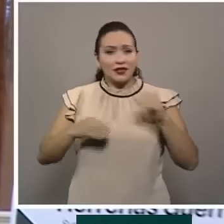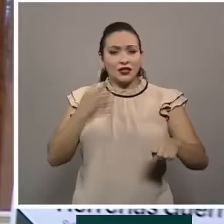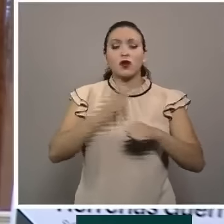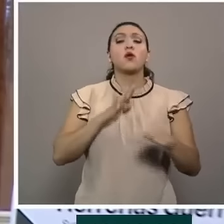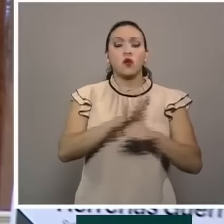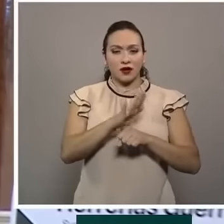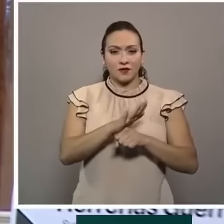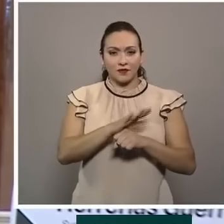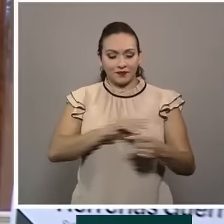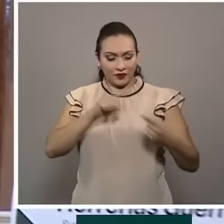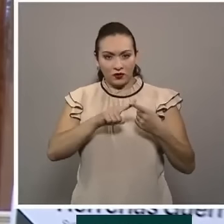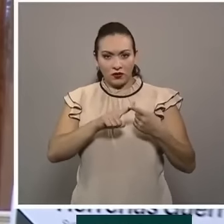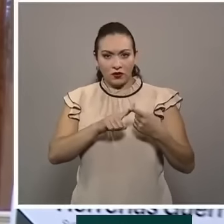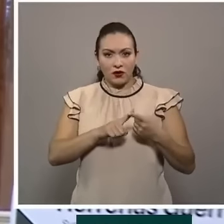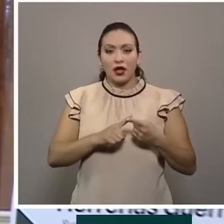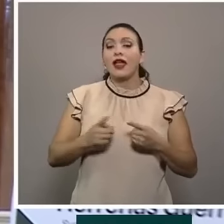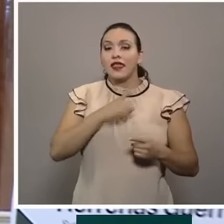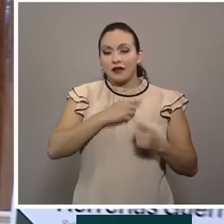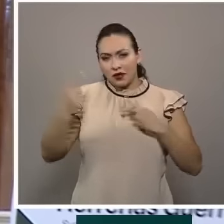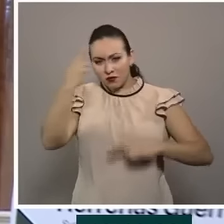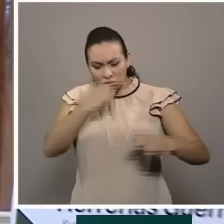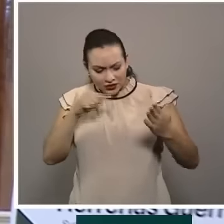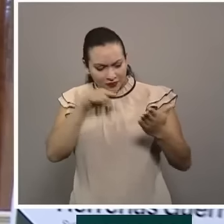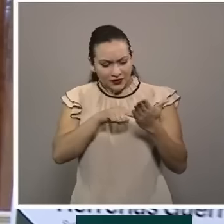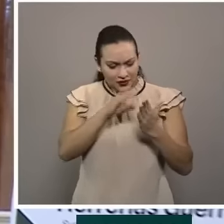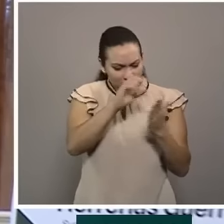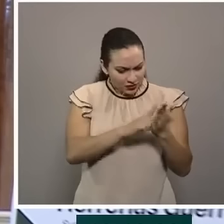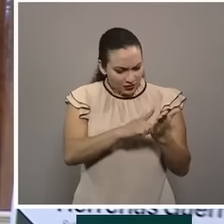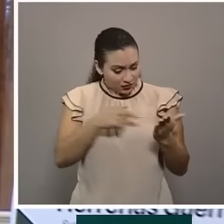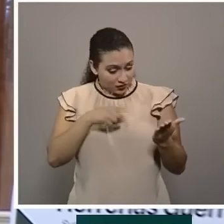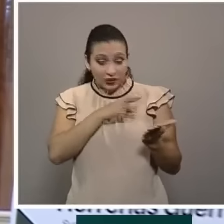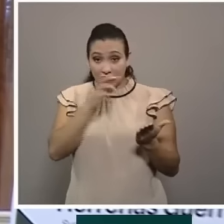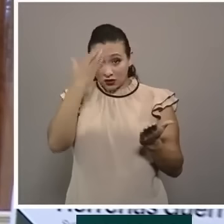si la Constitución reconoce un derecho para que un pueblo originario se autogobierne,